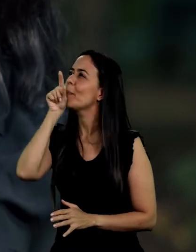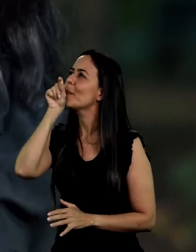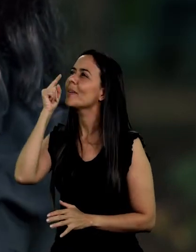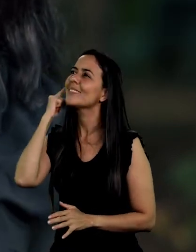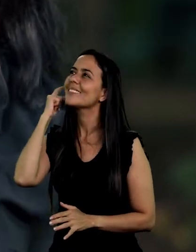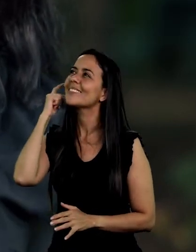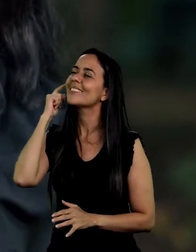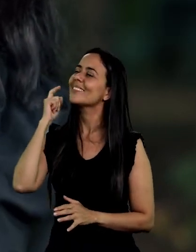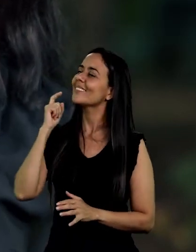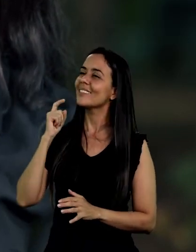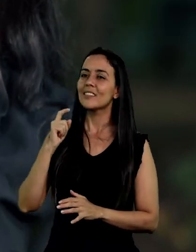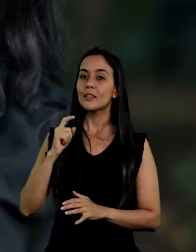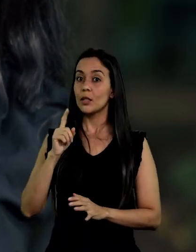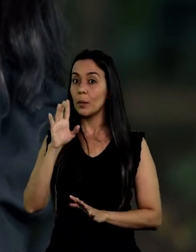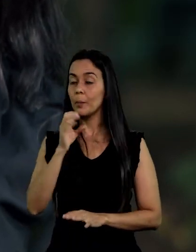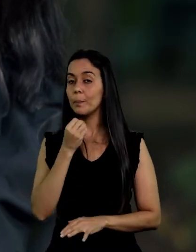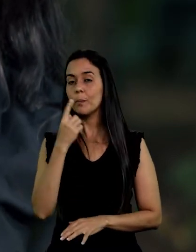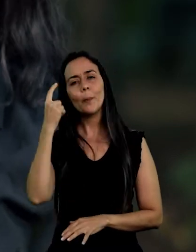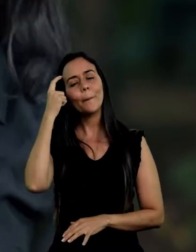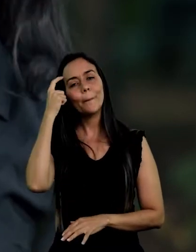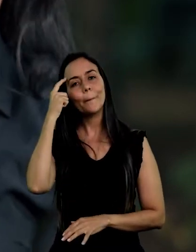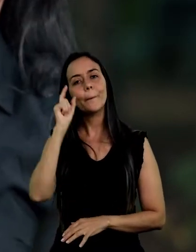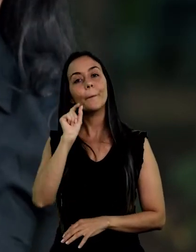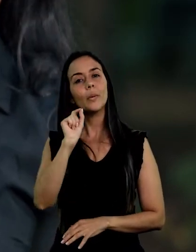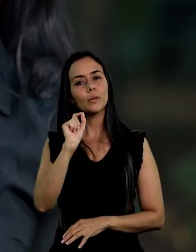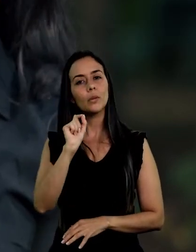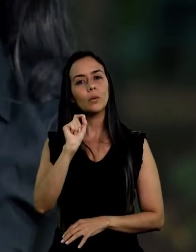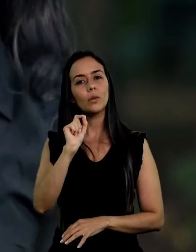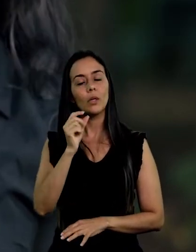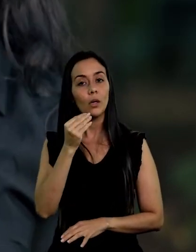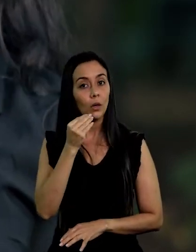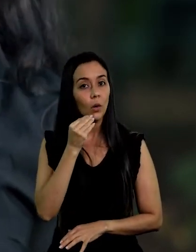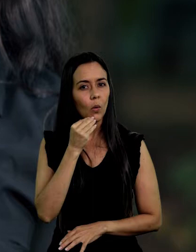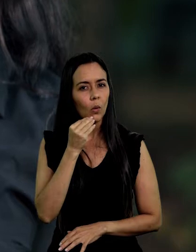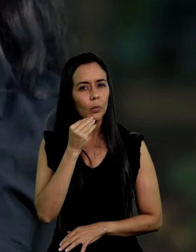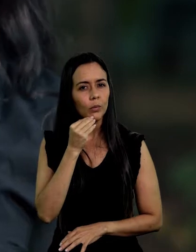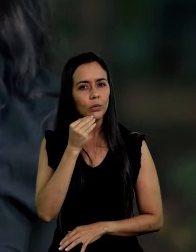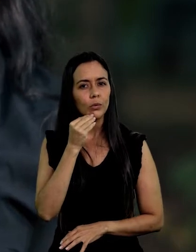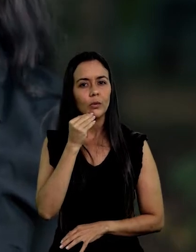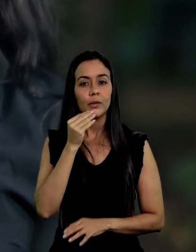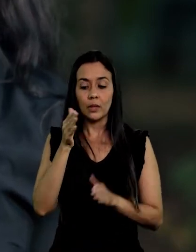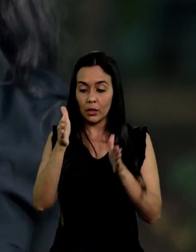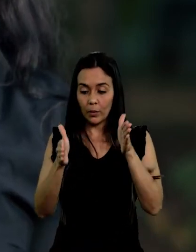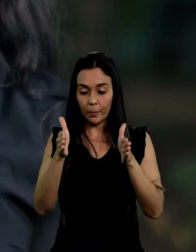que coisa boa a gente pensar também que é uma oportunidade de aprendizado, né?